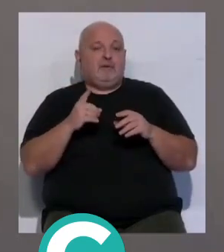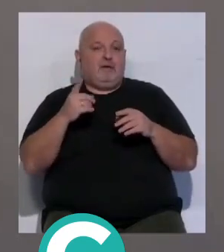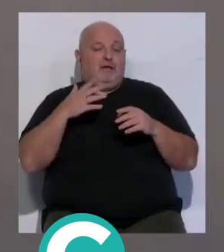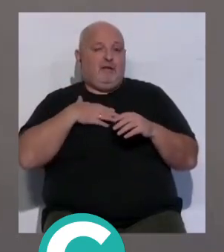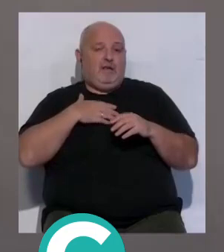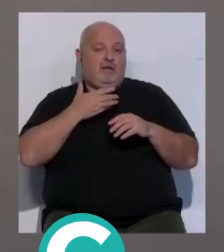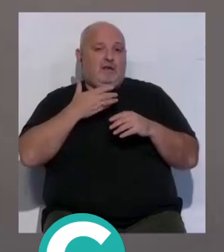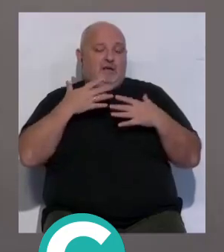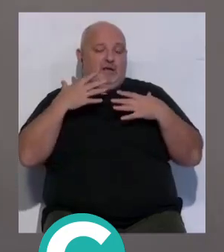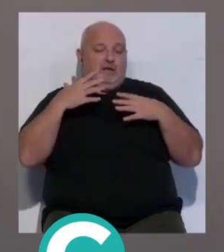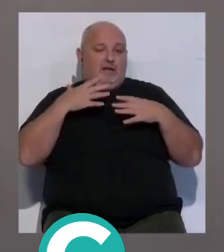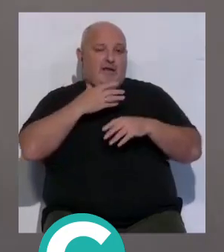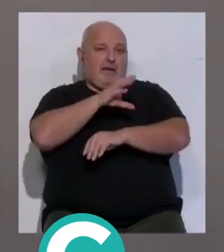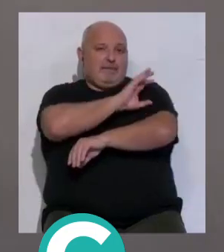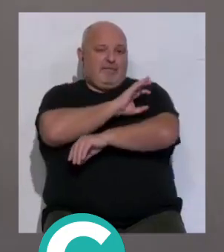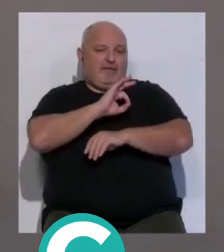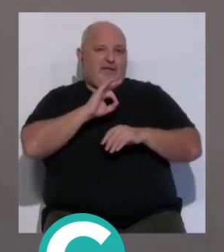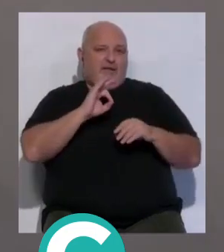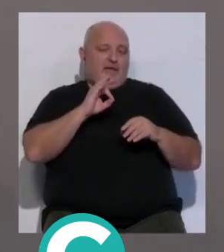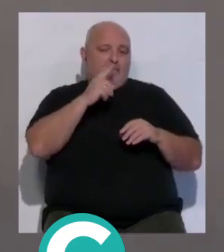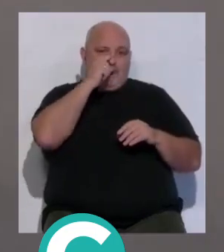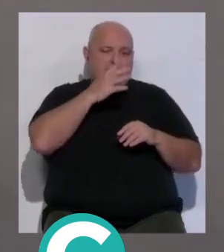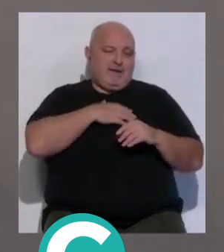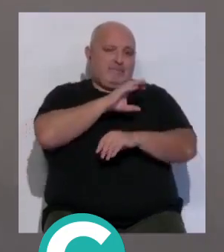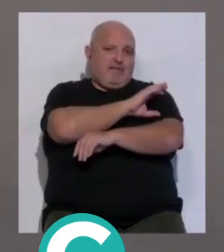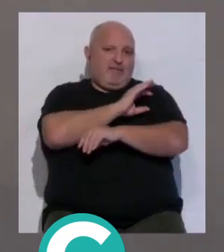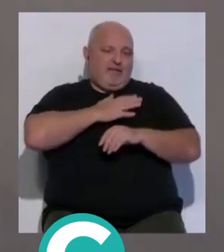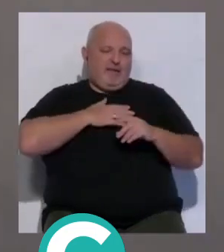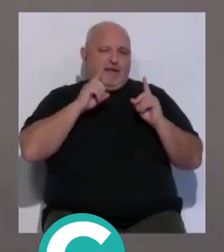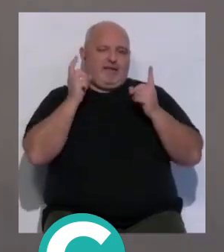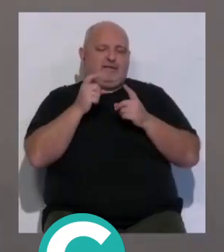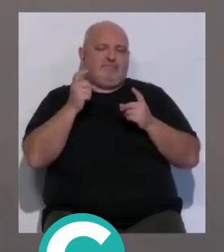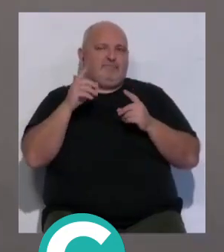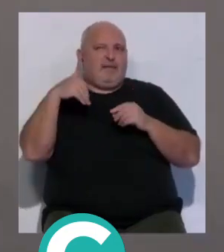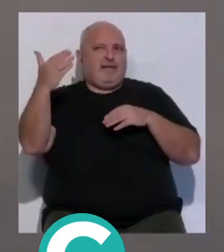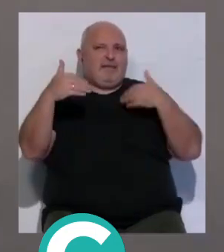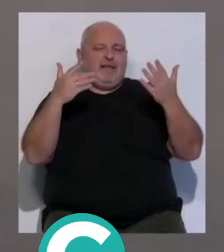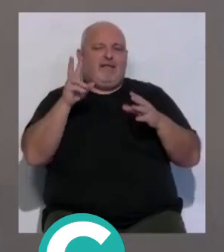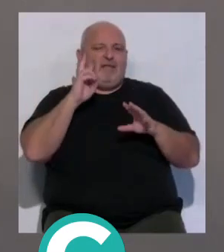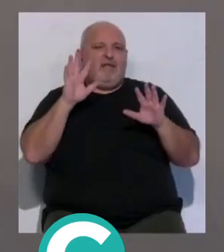de México y Messi la capital de Argentina pero siempre hay gente externa que se viene quiere